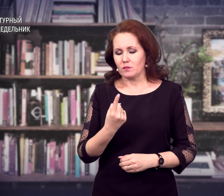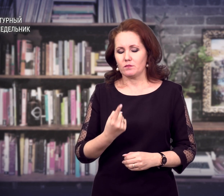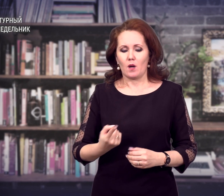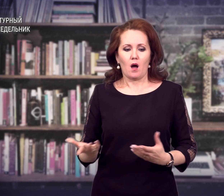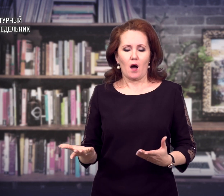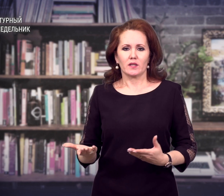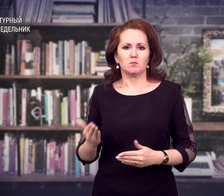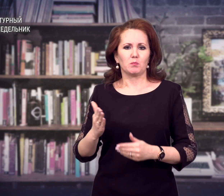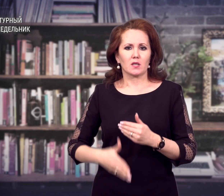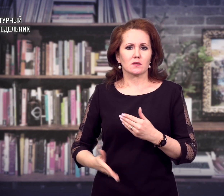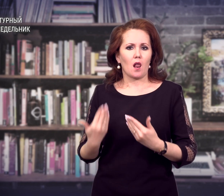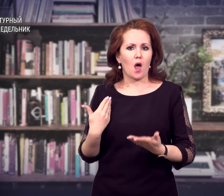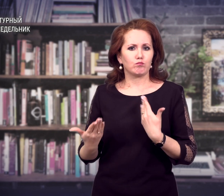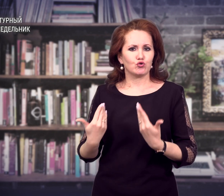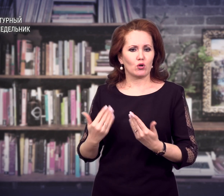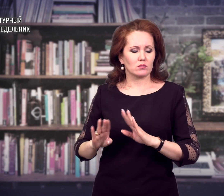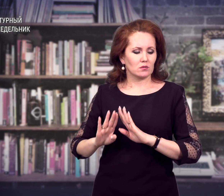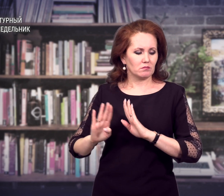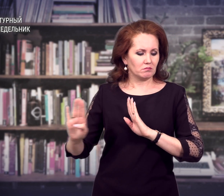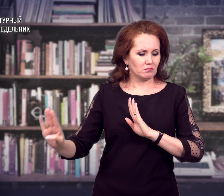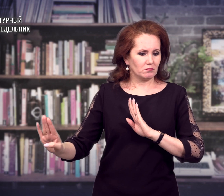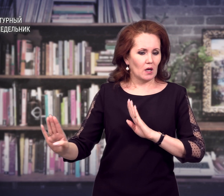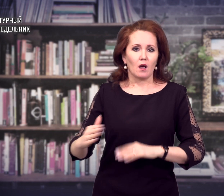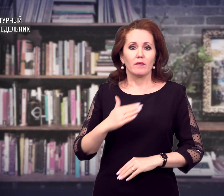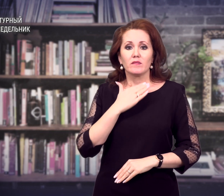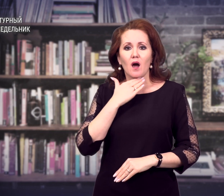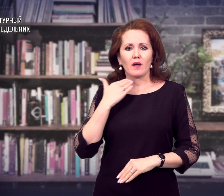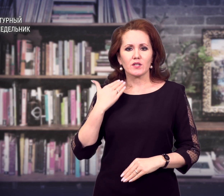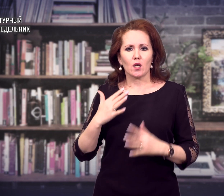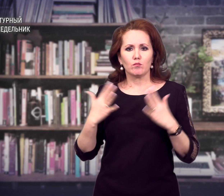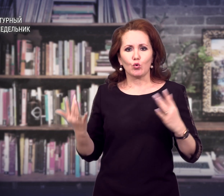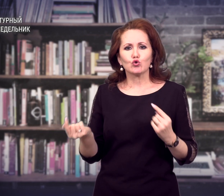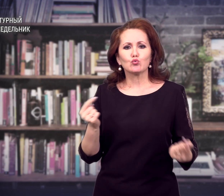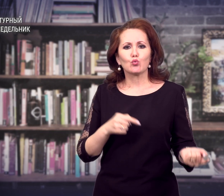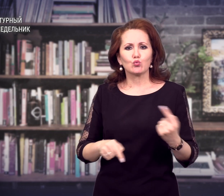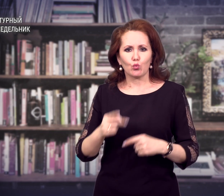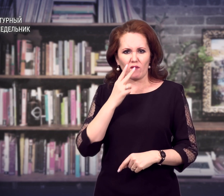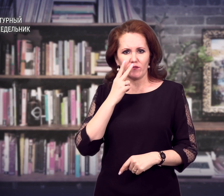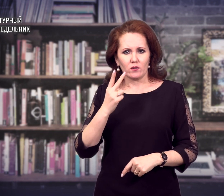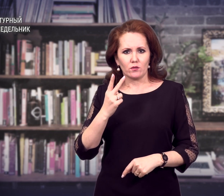После ссоры они перестали общаться, не хотели друг друга видеть.